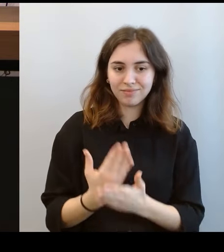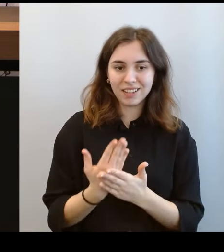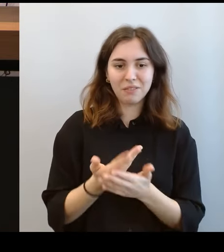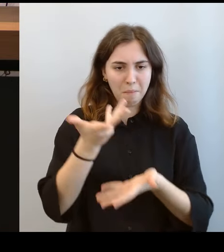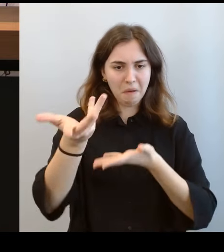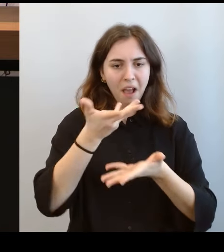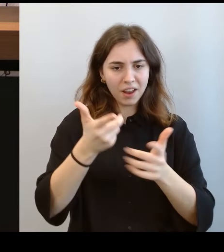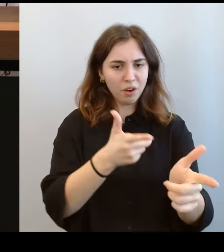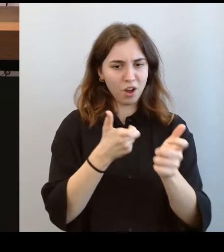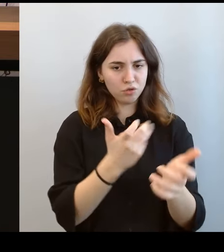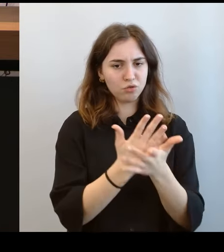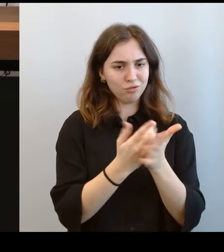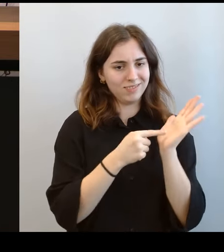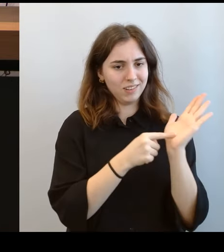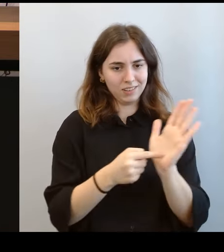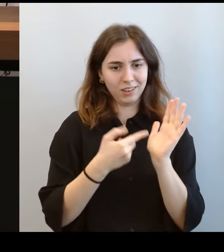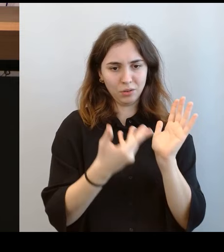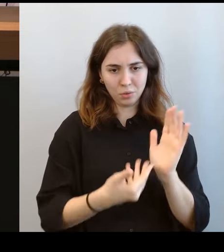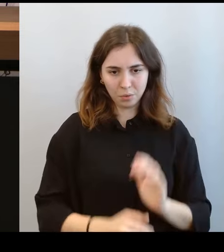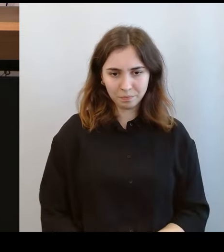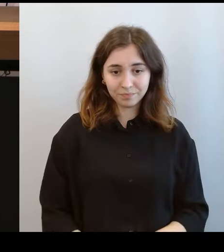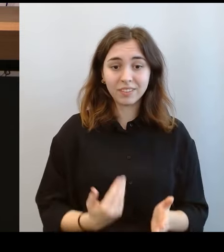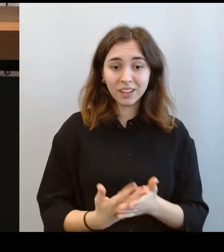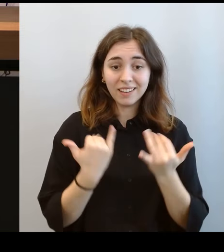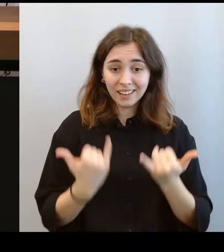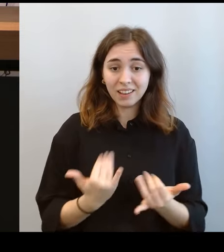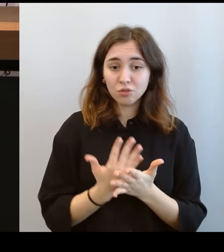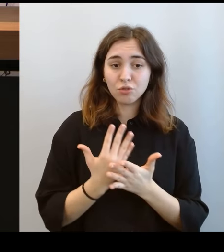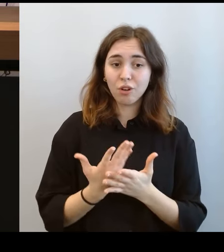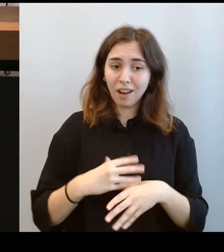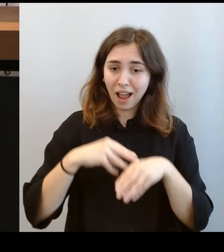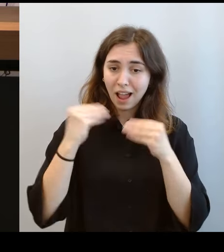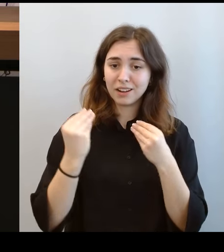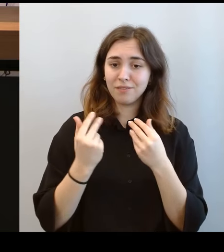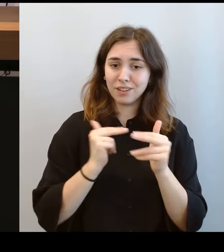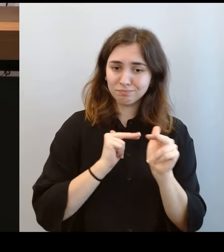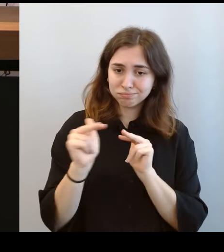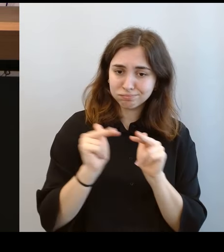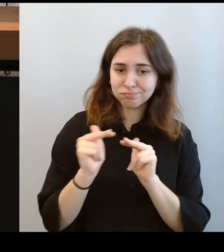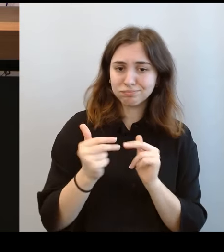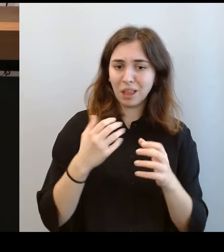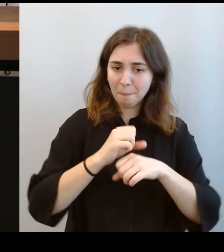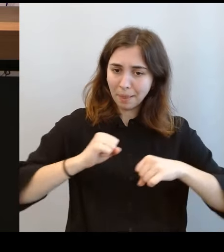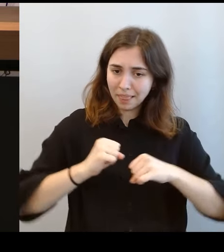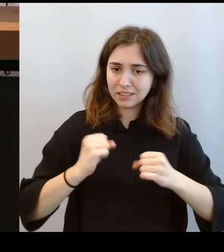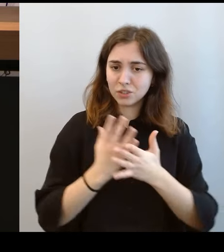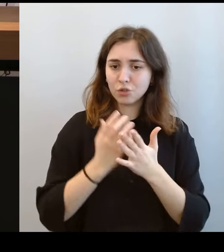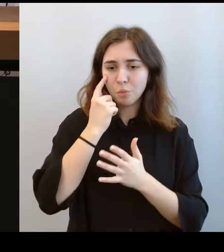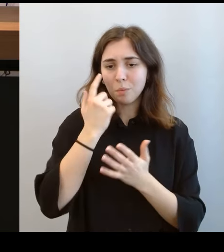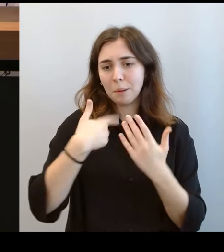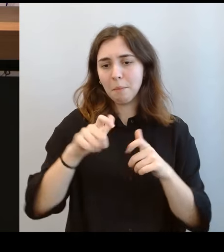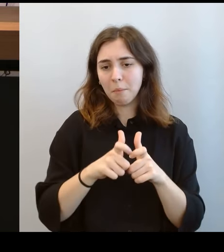der kurzfristig verfügbaren Plätze und auch an einer mittel- und langfristigen Platzerweiterung, die Weiterentwicklung des